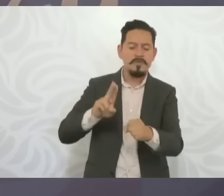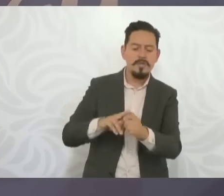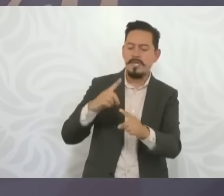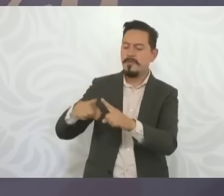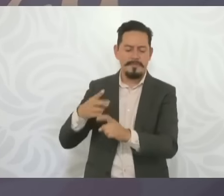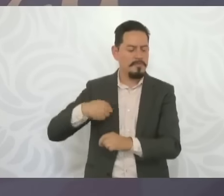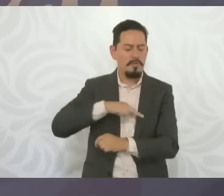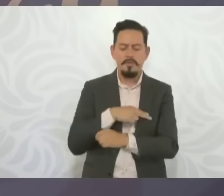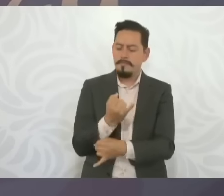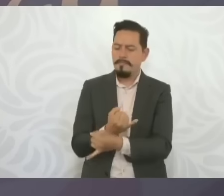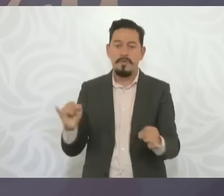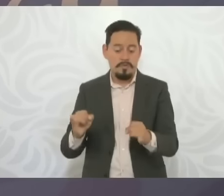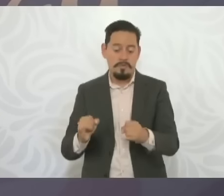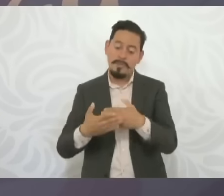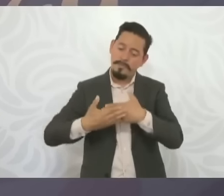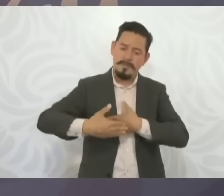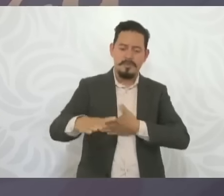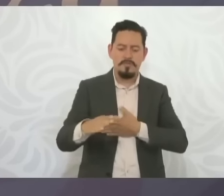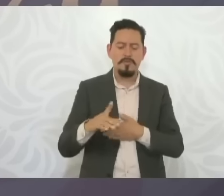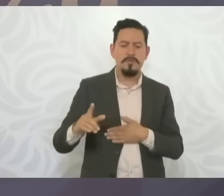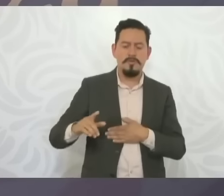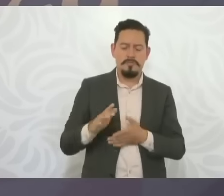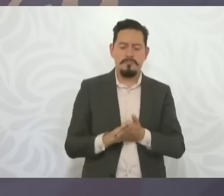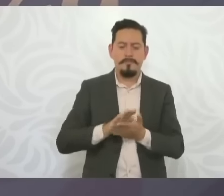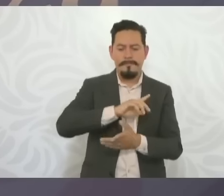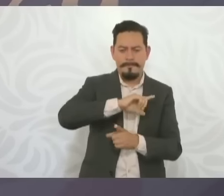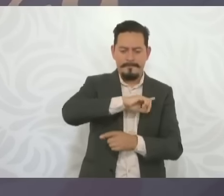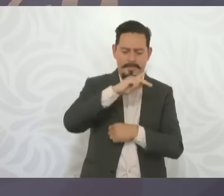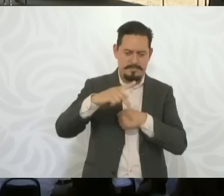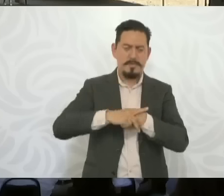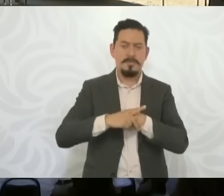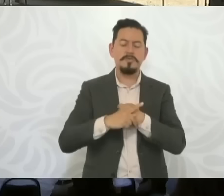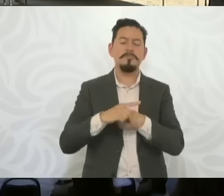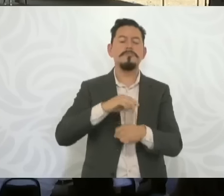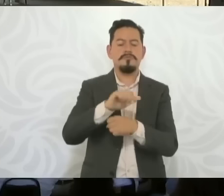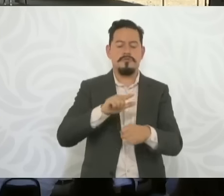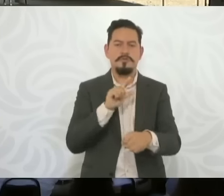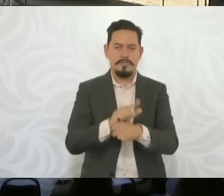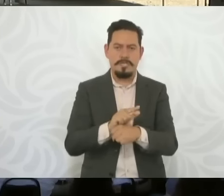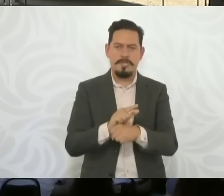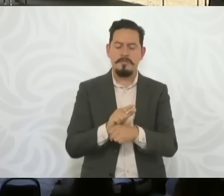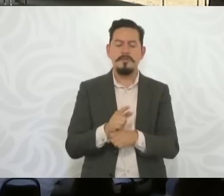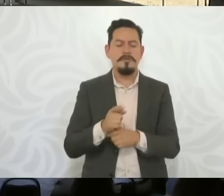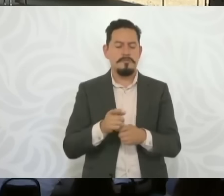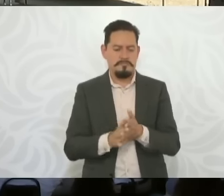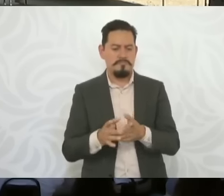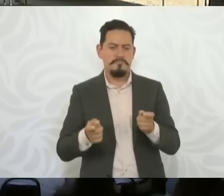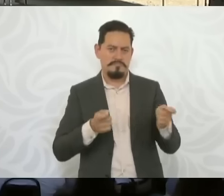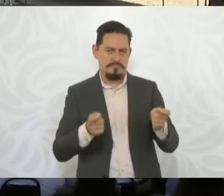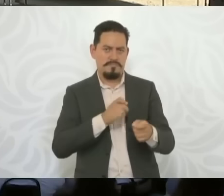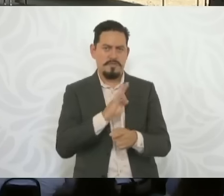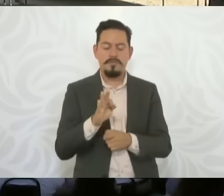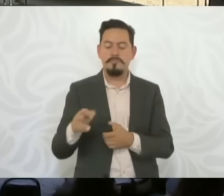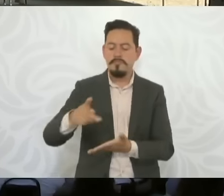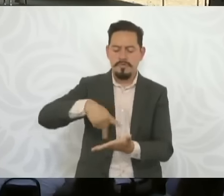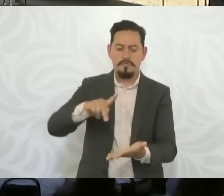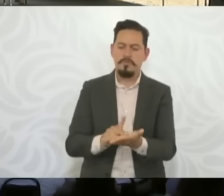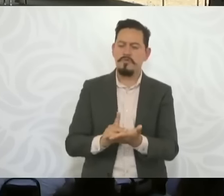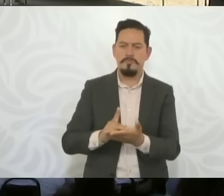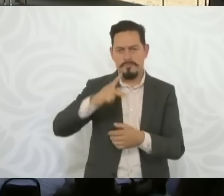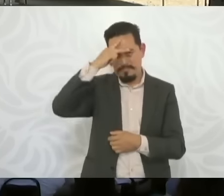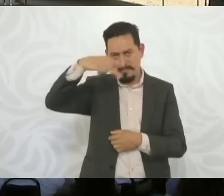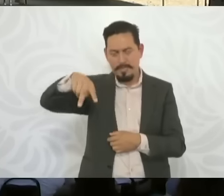estado social. Solo un pueblo valeroso e indomable podía lograrlo, el pueblo de México. Hoy,